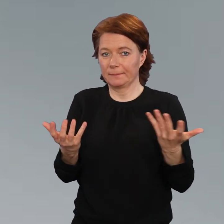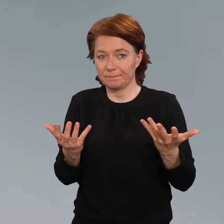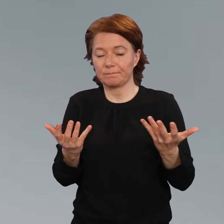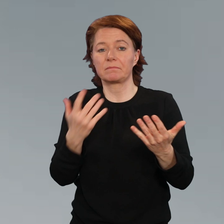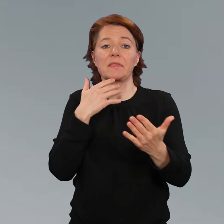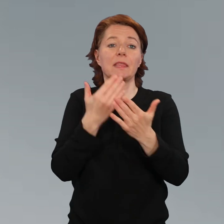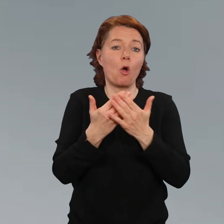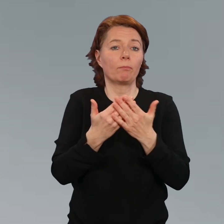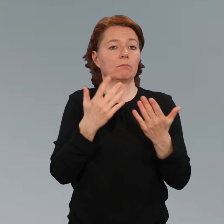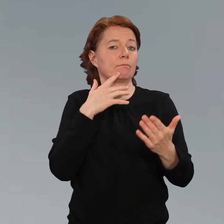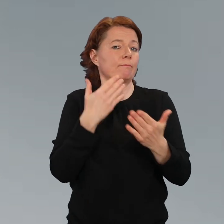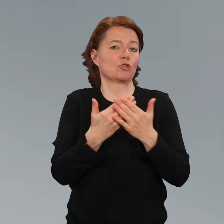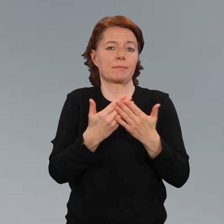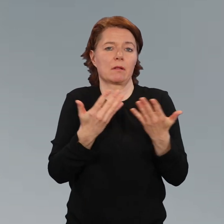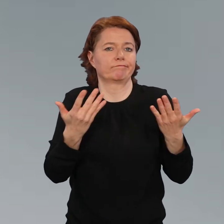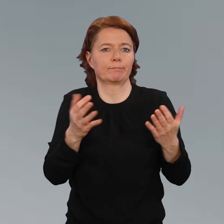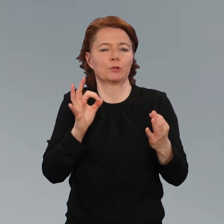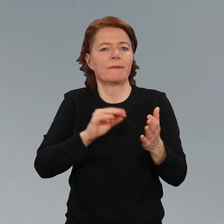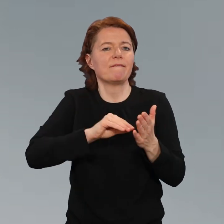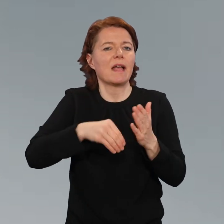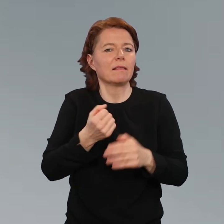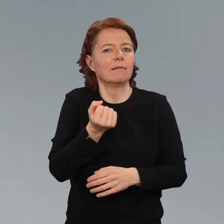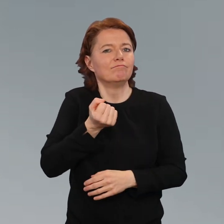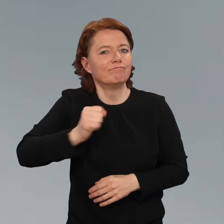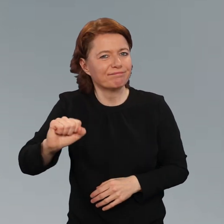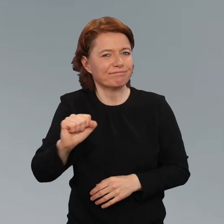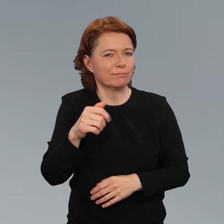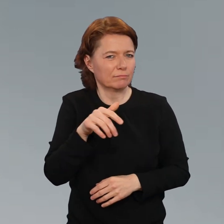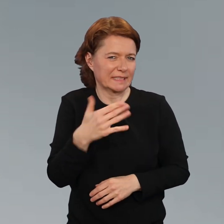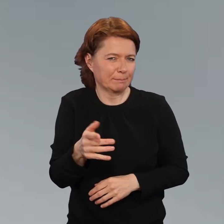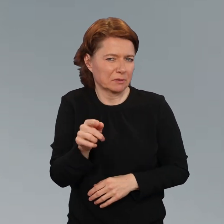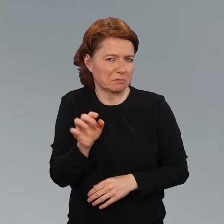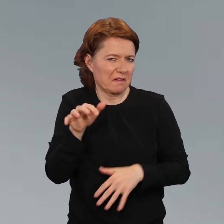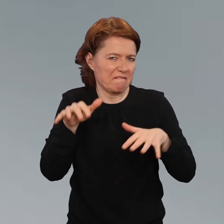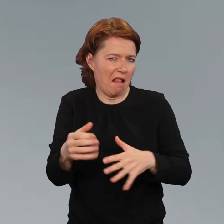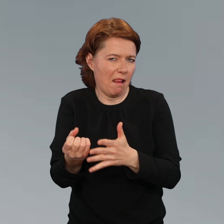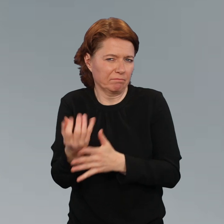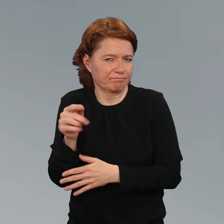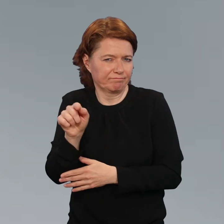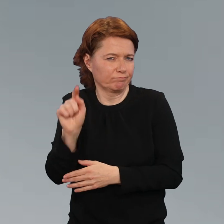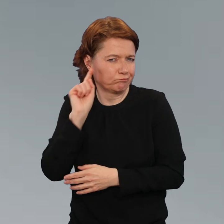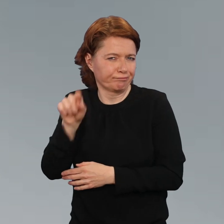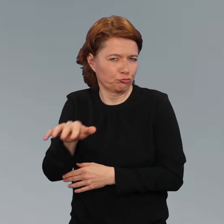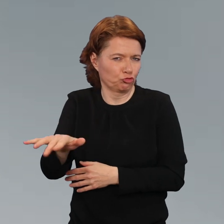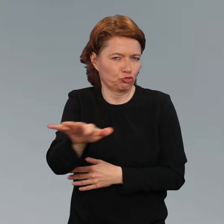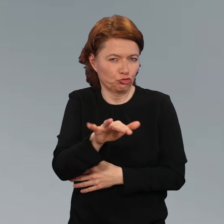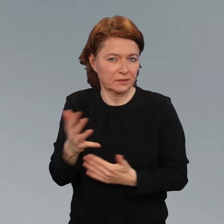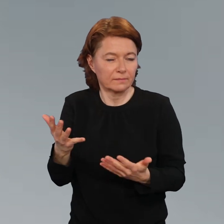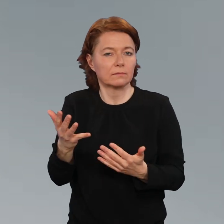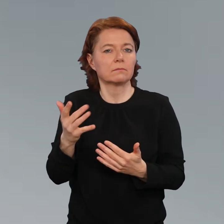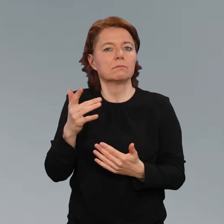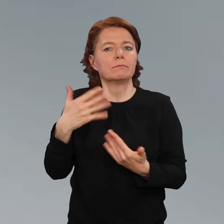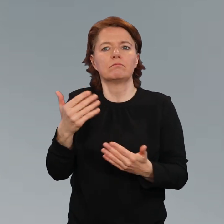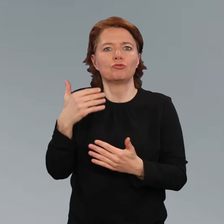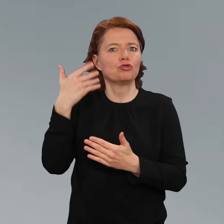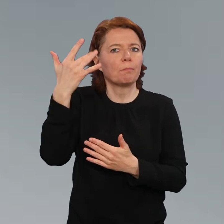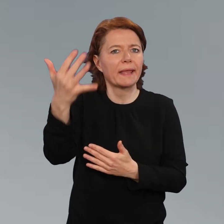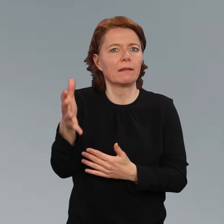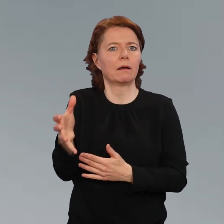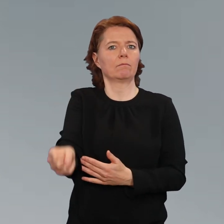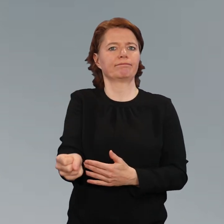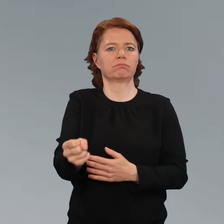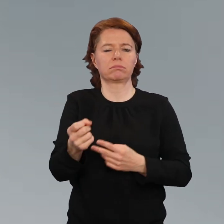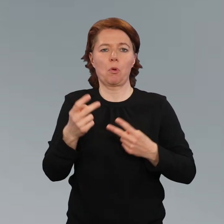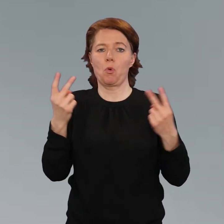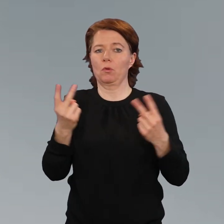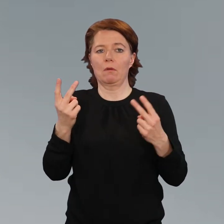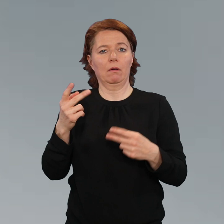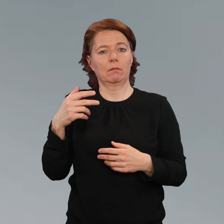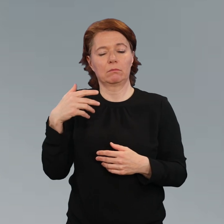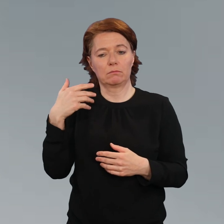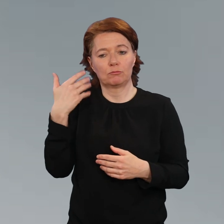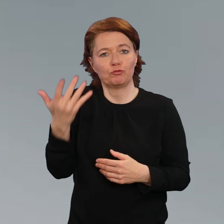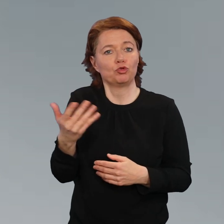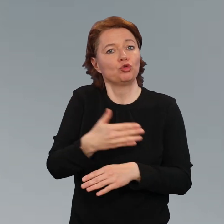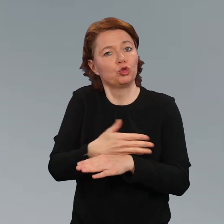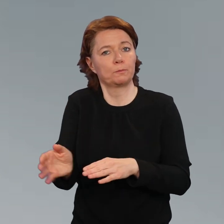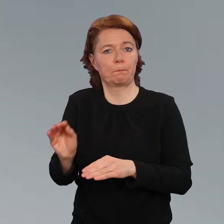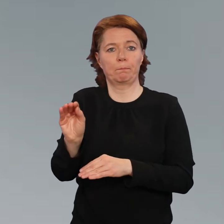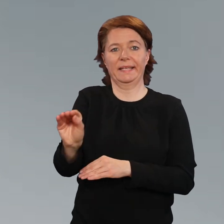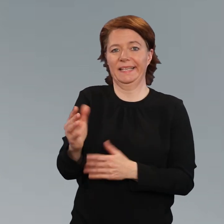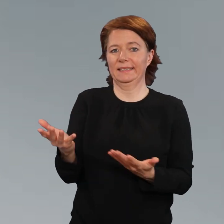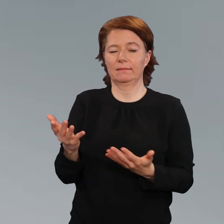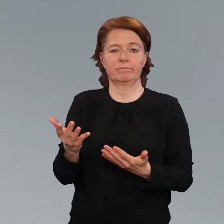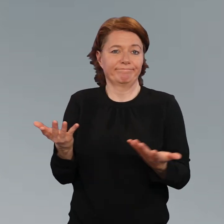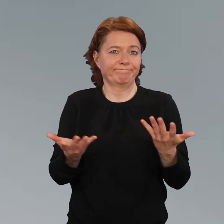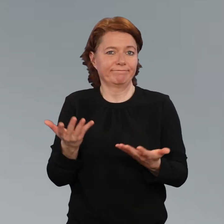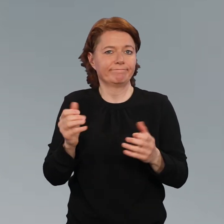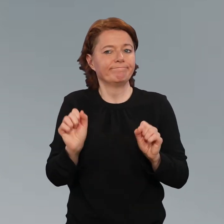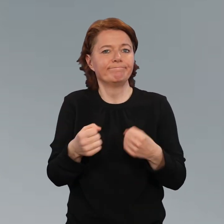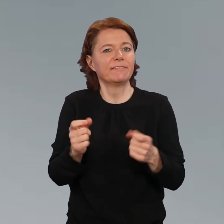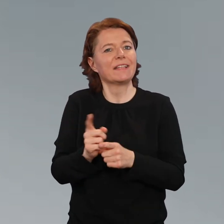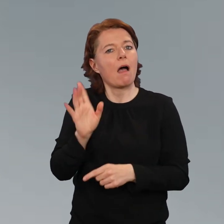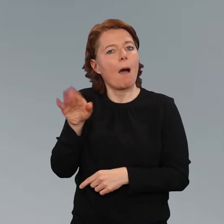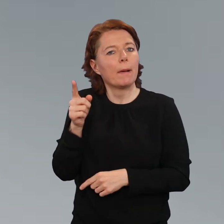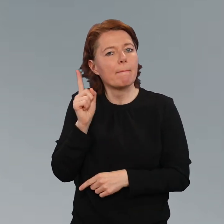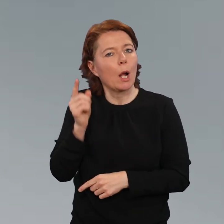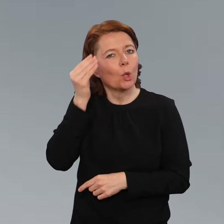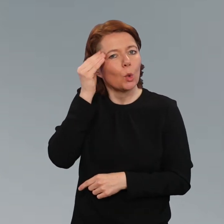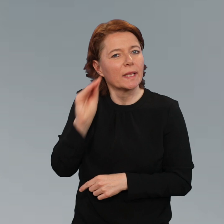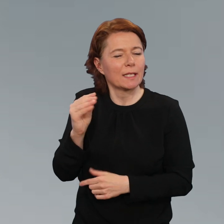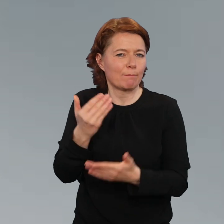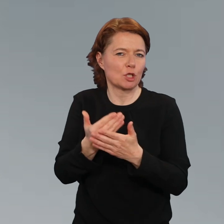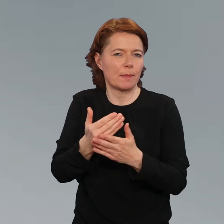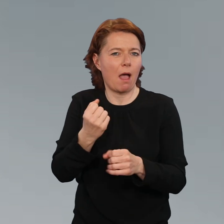So werden Vertragsverstöße möglicherweise später oder seltener geahndet durch Abmahnungen oder Kündigungen